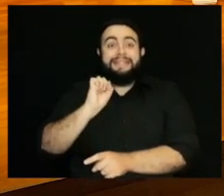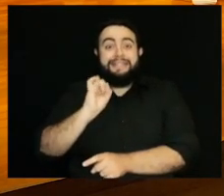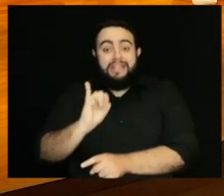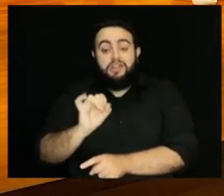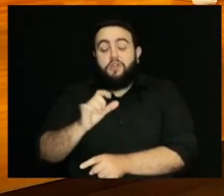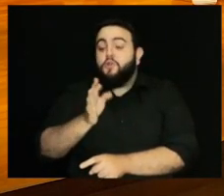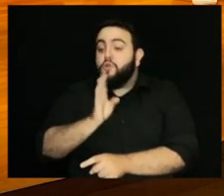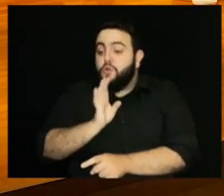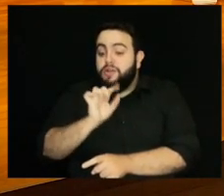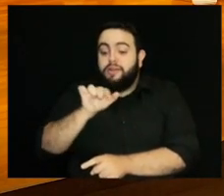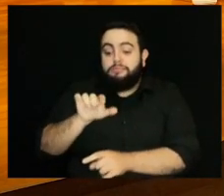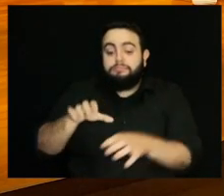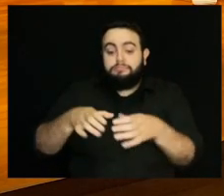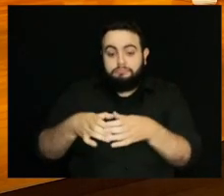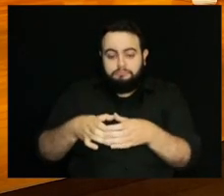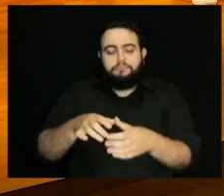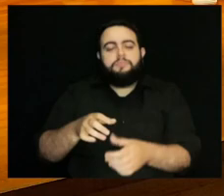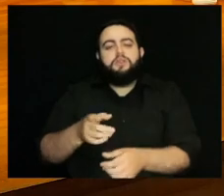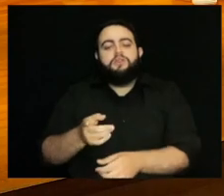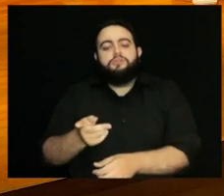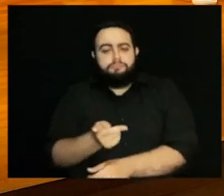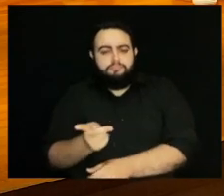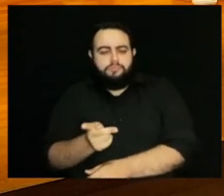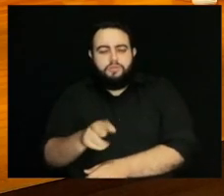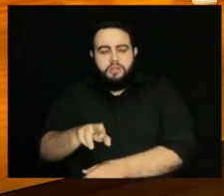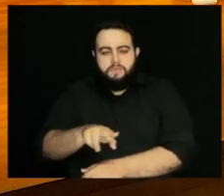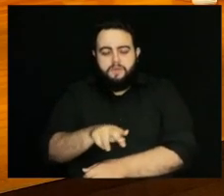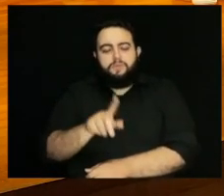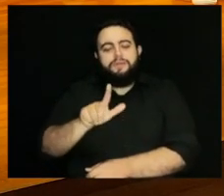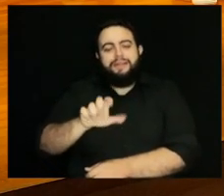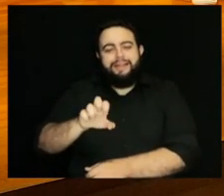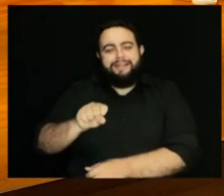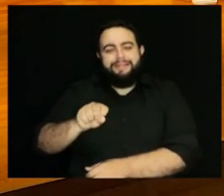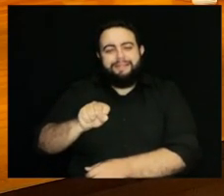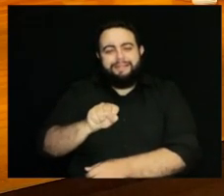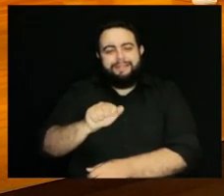o Marcos Lessa e o Mimi Lessa, dois irmãos o Fughetti Luz ,que morreu recentemente, o Edinho